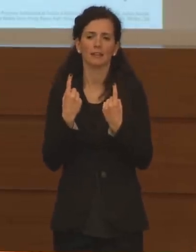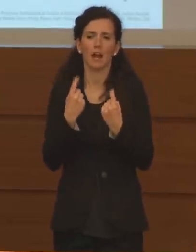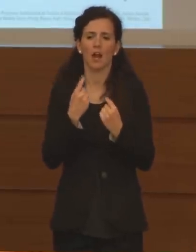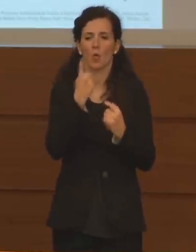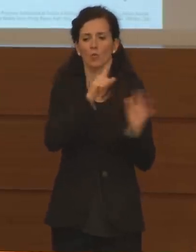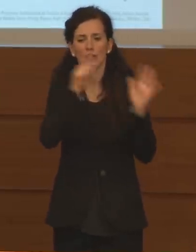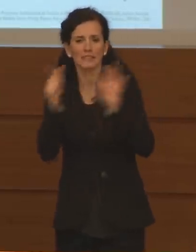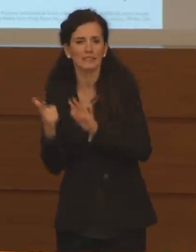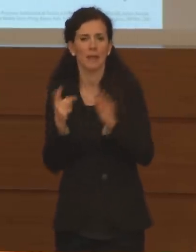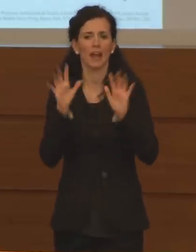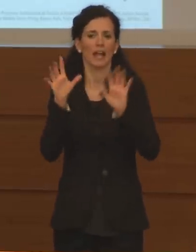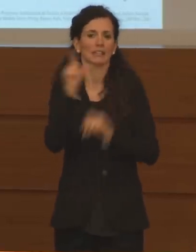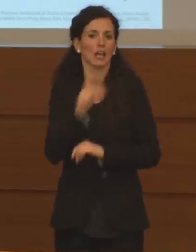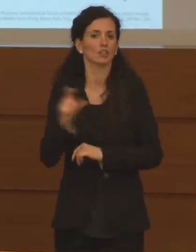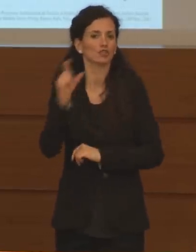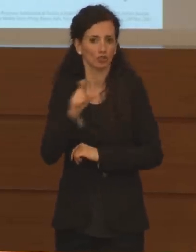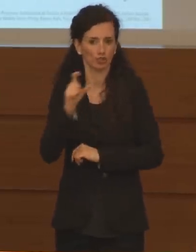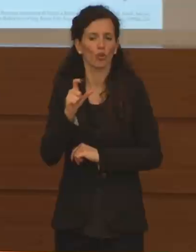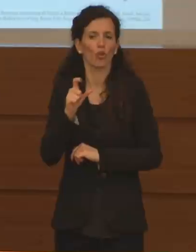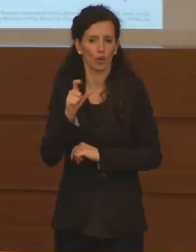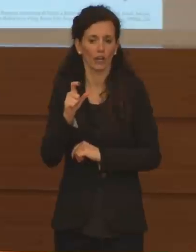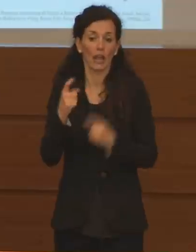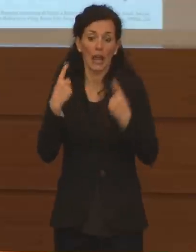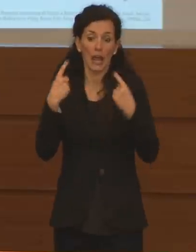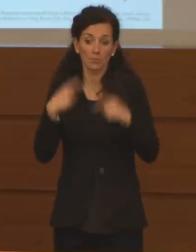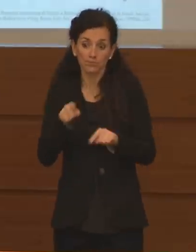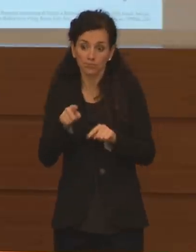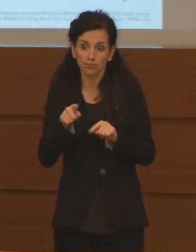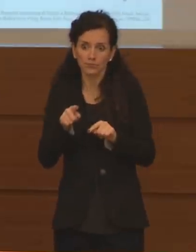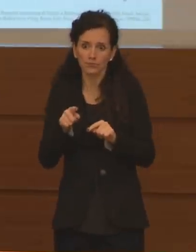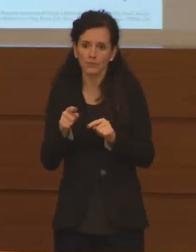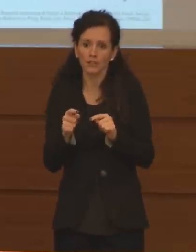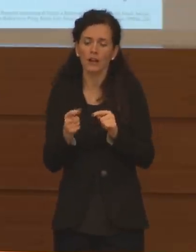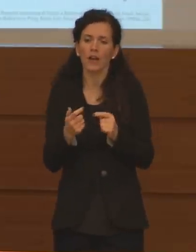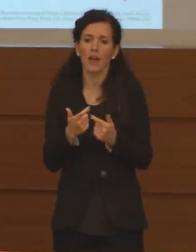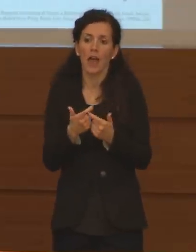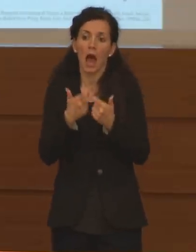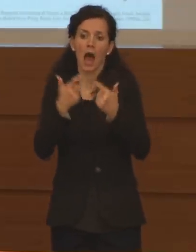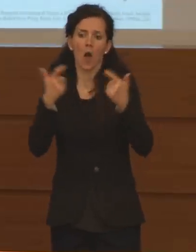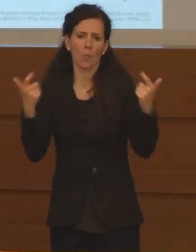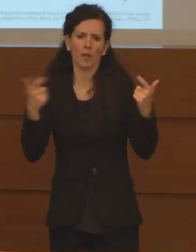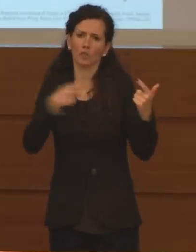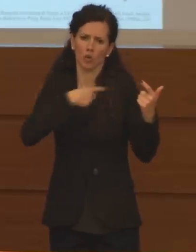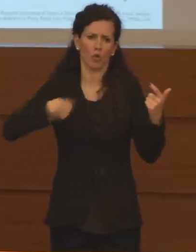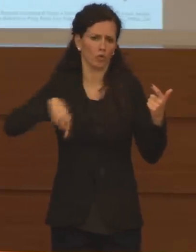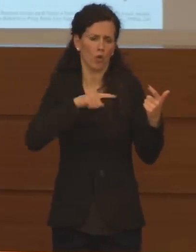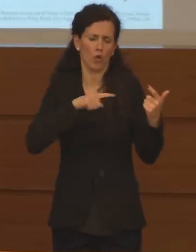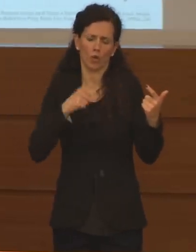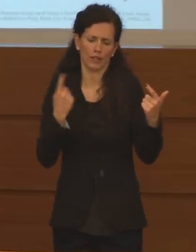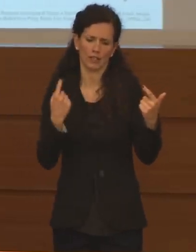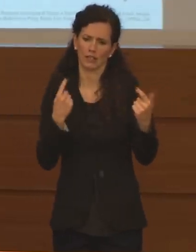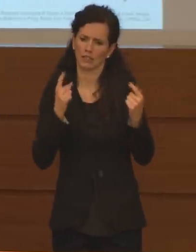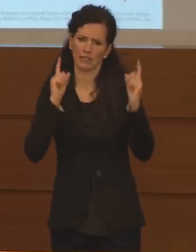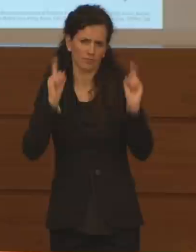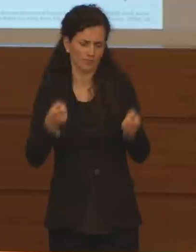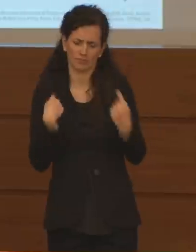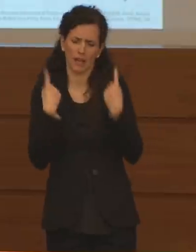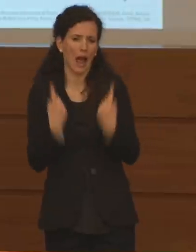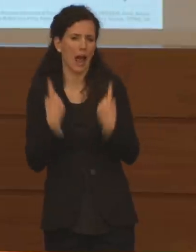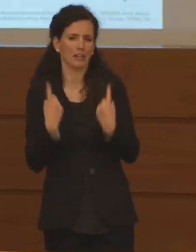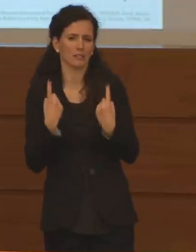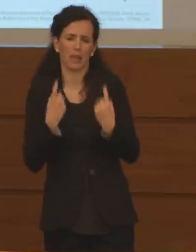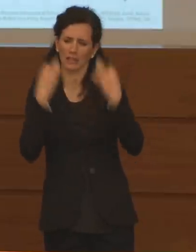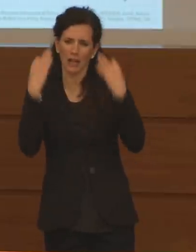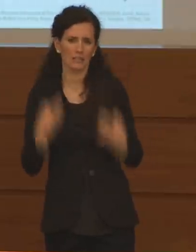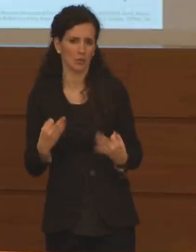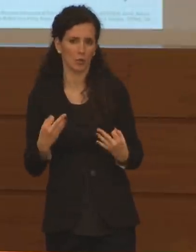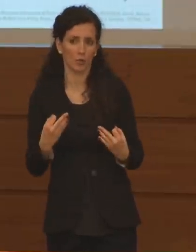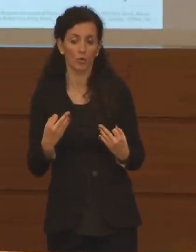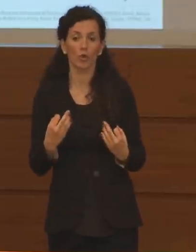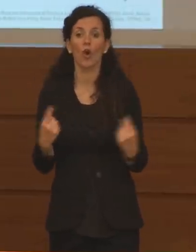questo aumento è del tutto aspettato. Per quanto riguarda i casi diciamo più gravi